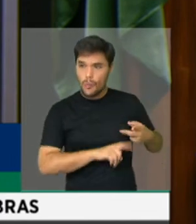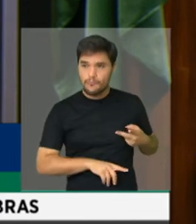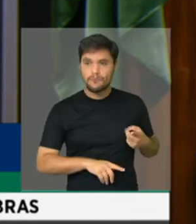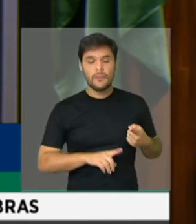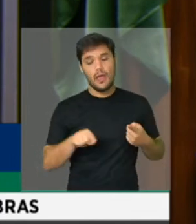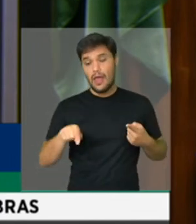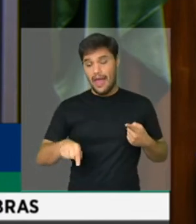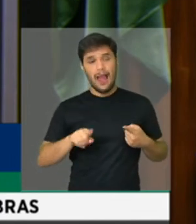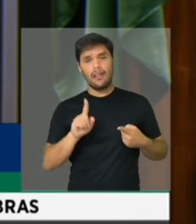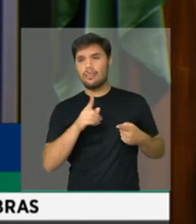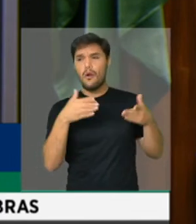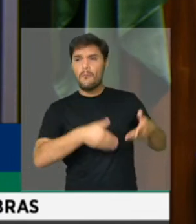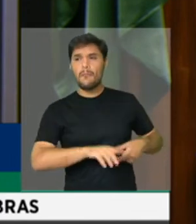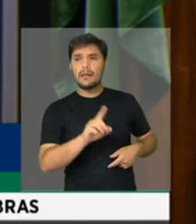POR UMA DECISÃO POLÍTICA DOS DOIS ÚLTIMOS GOVERNOS. POR